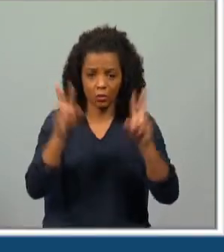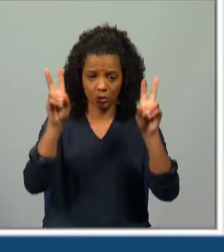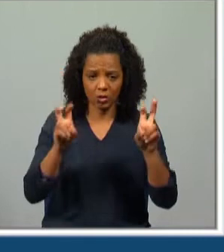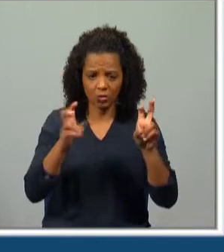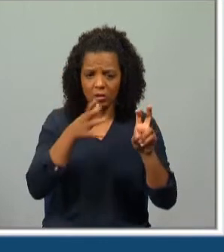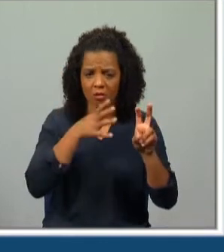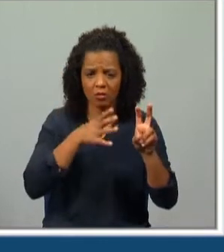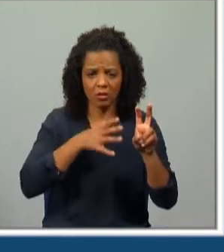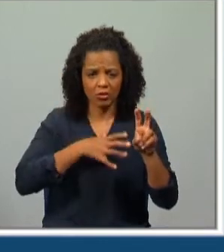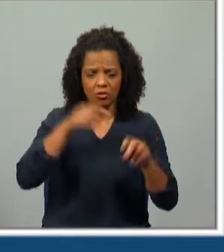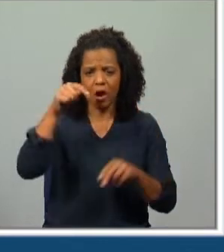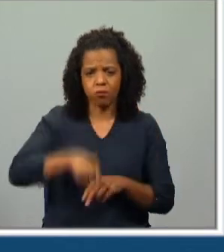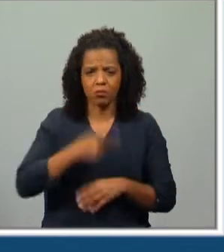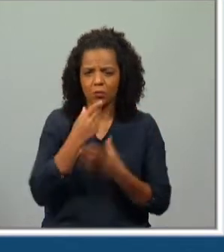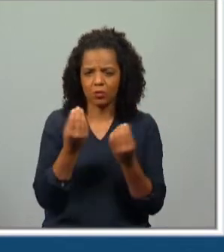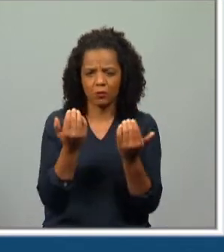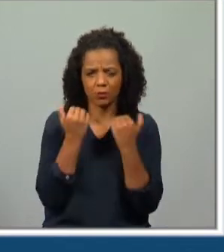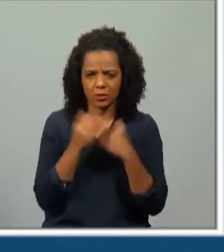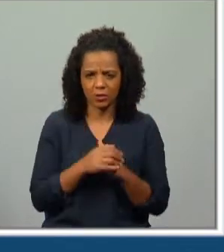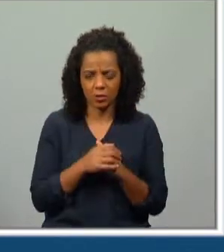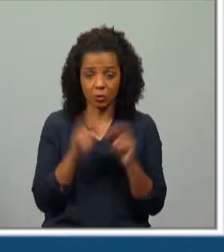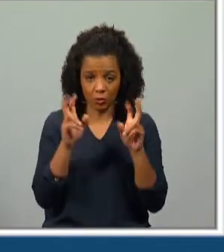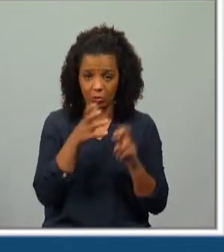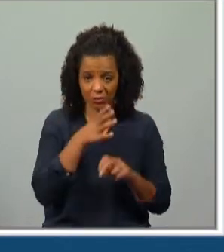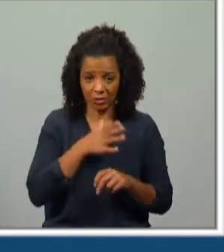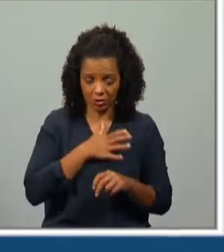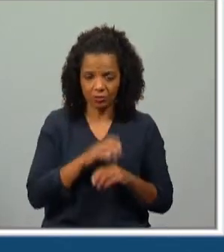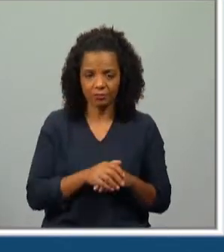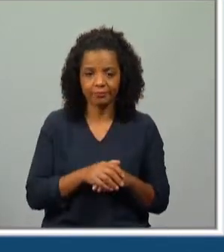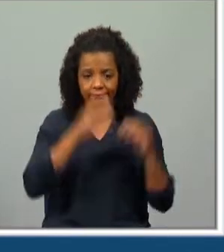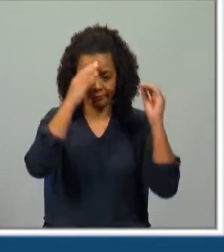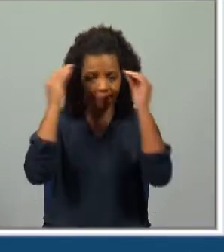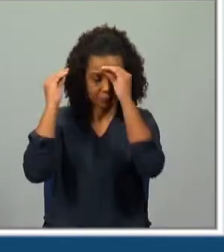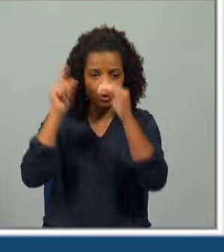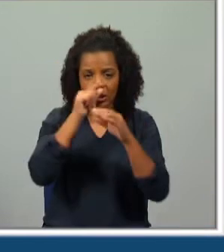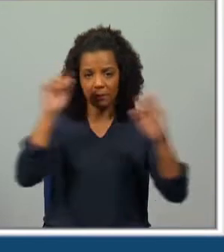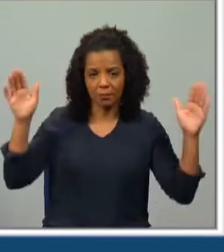diz-nos logo muito diz-nos que as personagens são uma gaivota e um gato e 告訴我們很多然後告訴我們角色是海鷗和貓